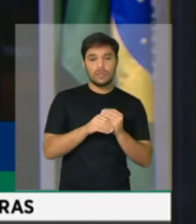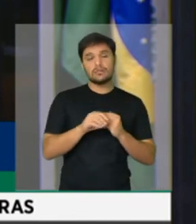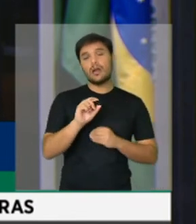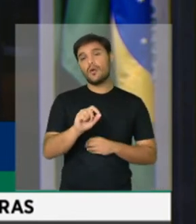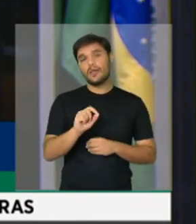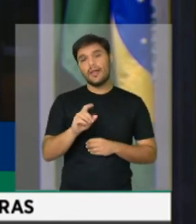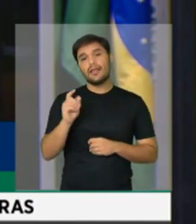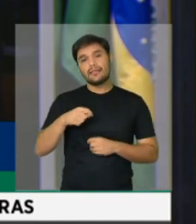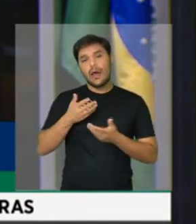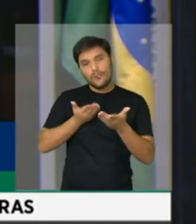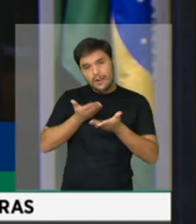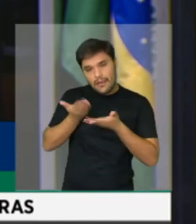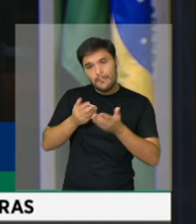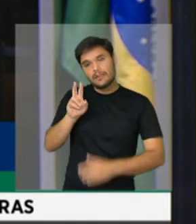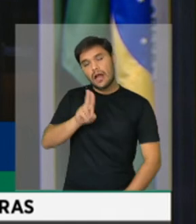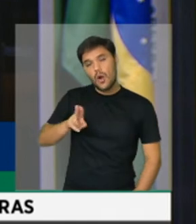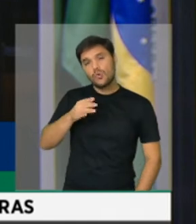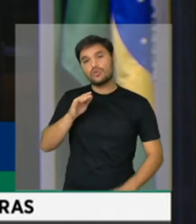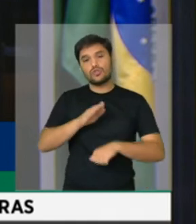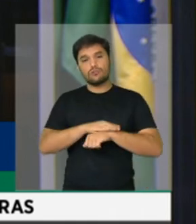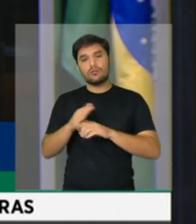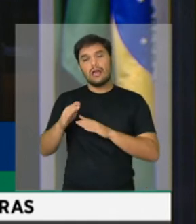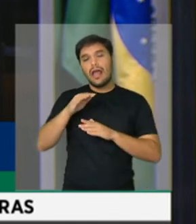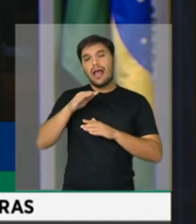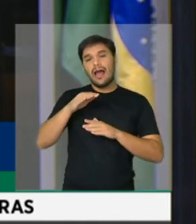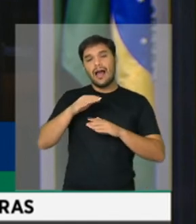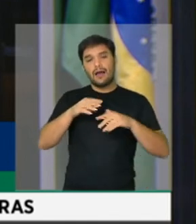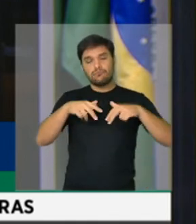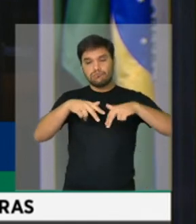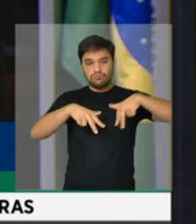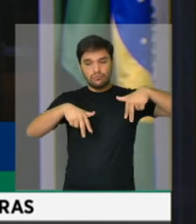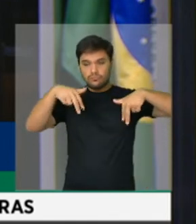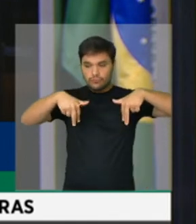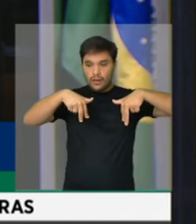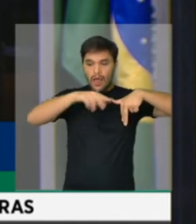MEDIDA PROVISÓRIA, SÃO DIRECIONADAS É O CDE PARA FIM